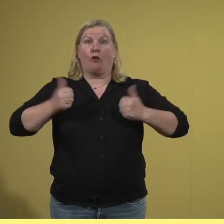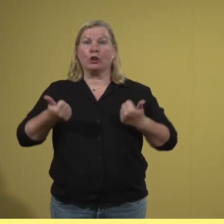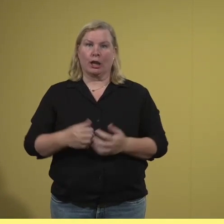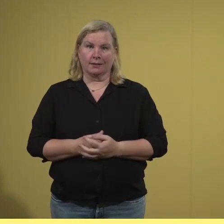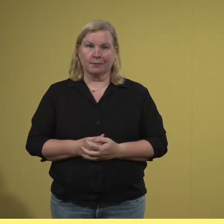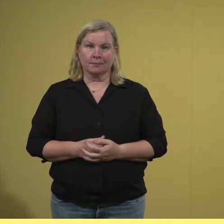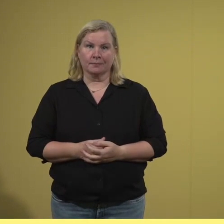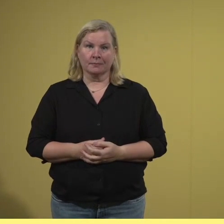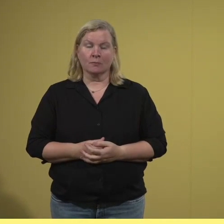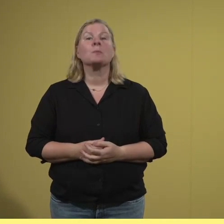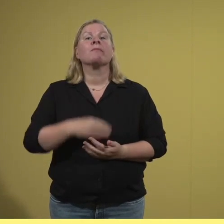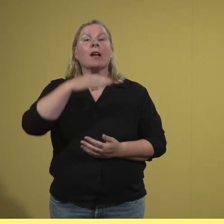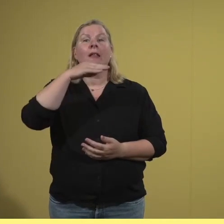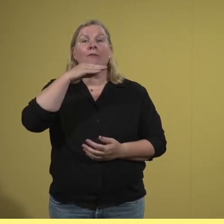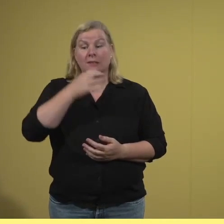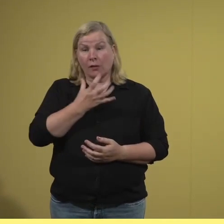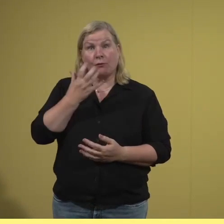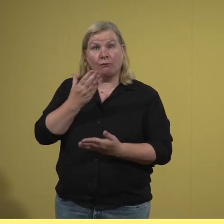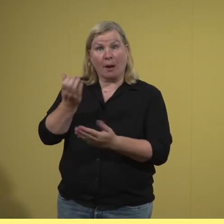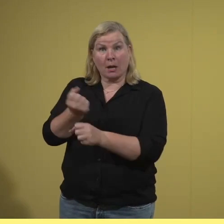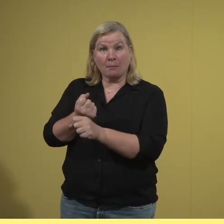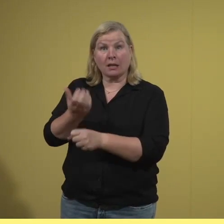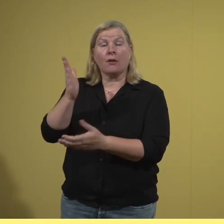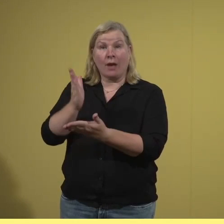Also, man füllt es dann am Ende, nachdem das Wasser erwärmt wurde,